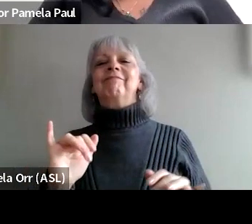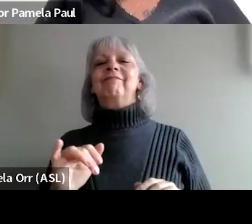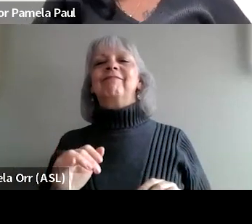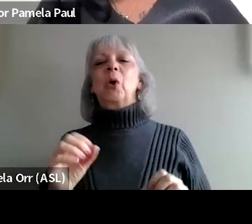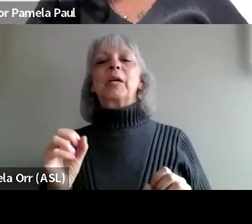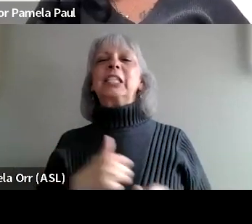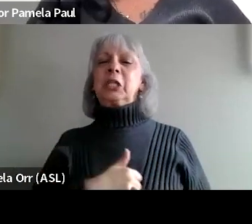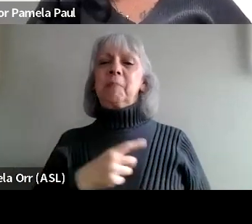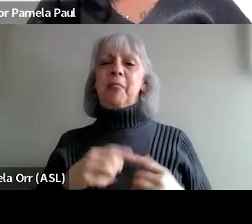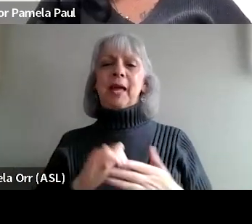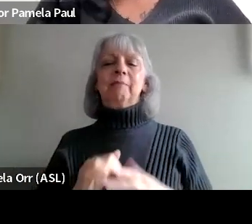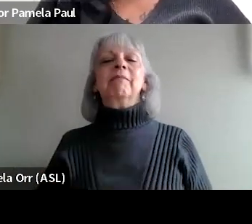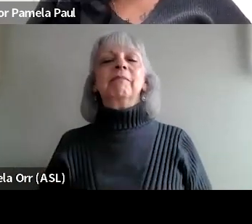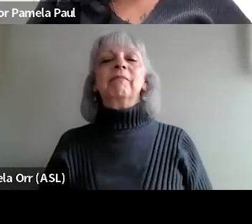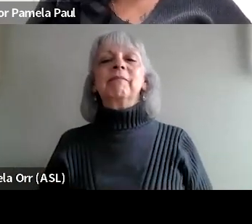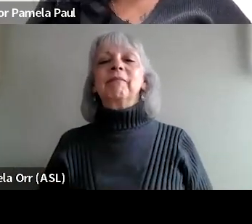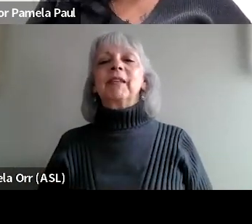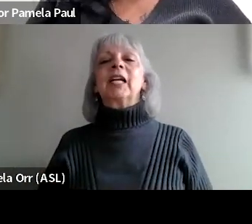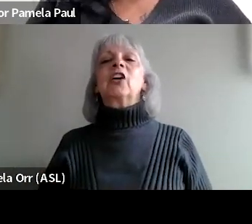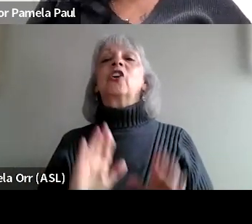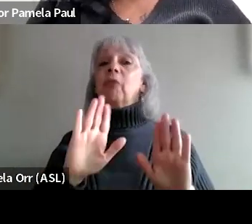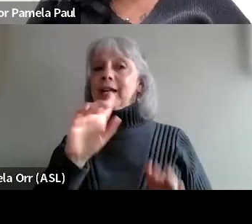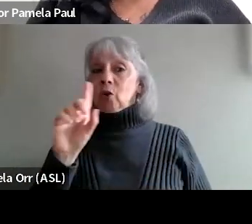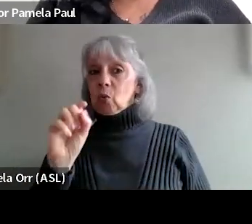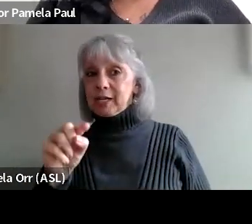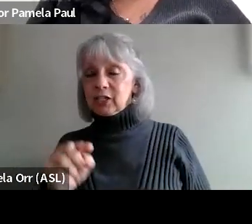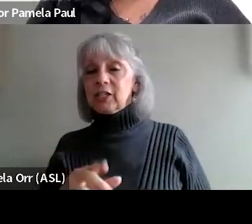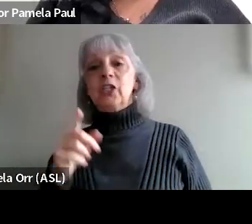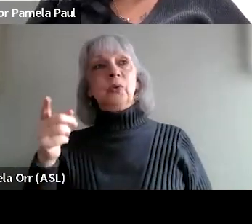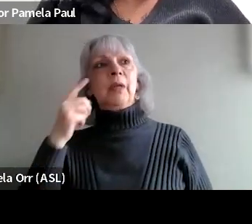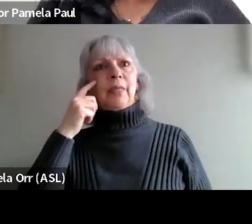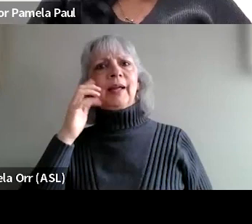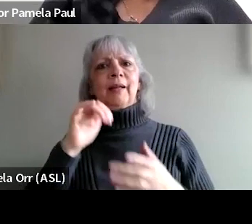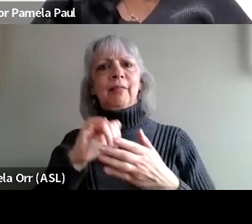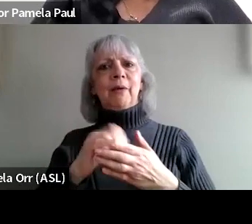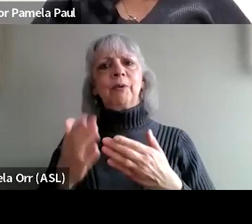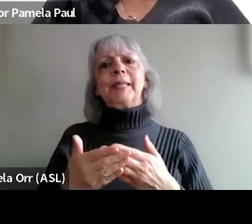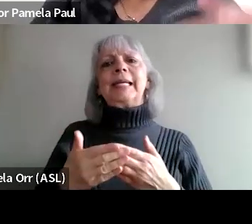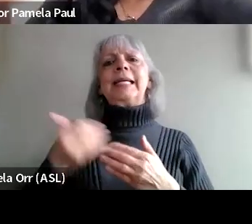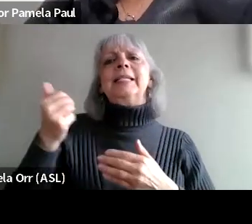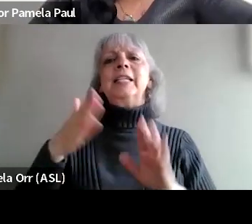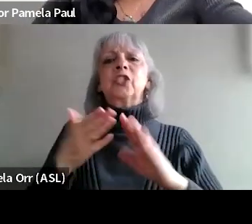Lo siento, como decía, esa es una gran pregunta. Pensarían que esa sería la comunidad más fácil